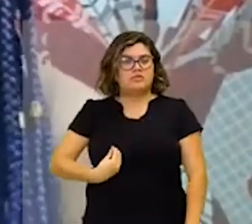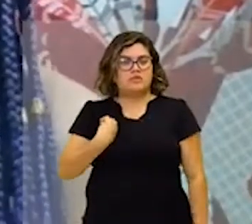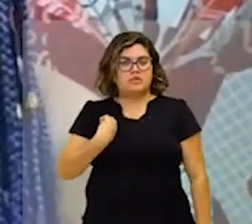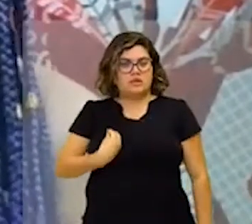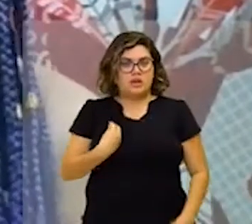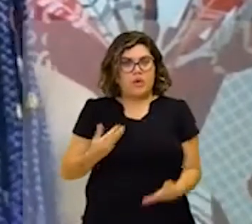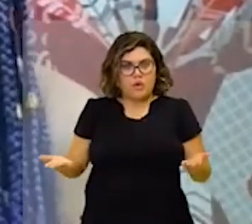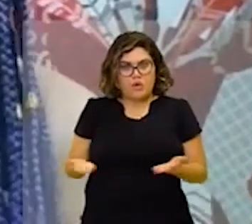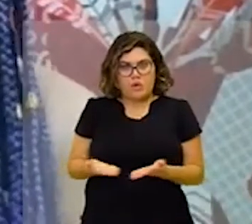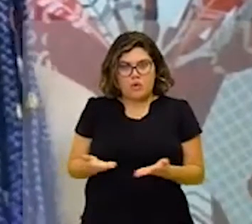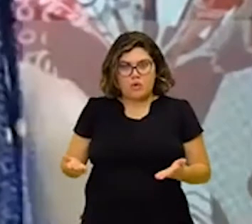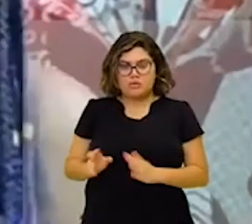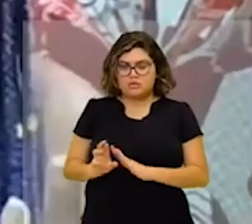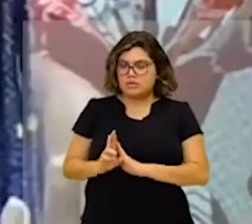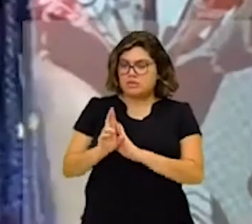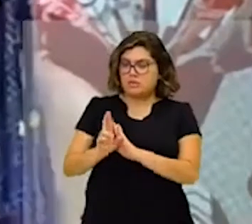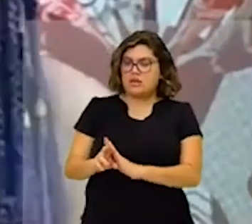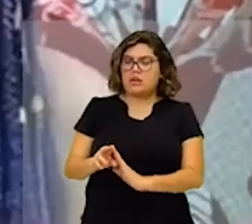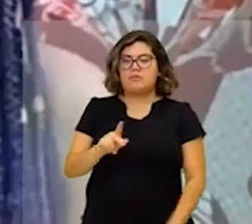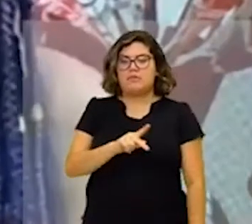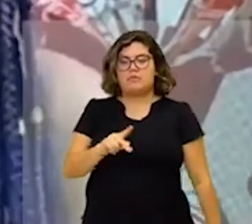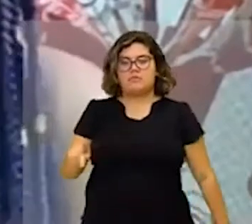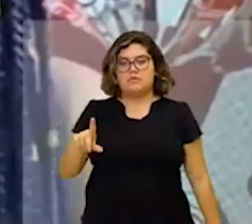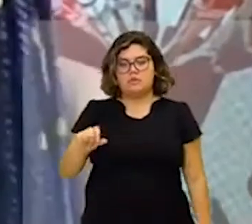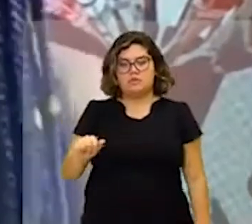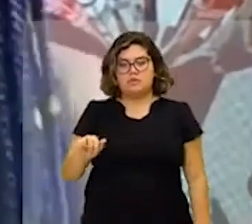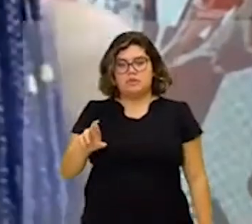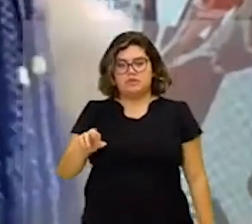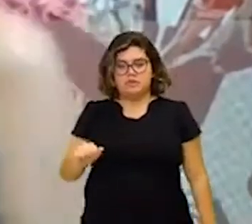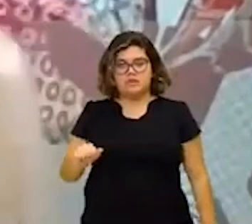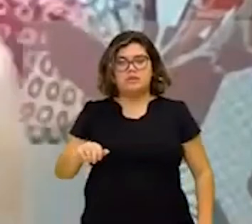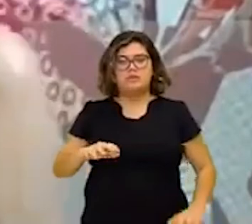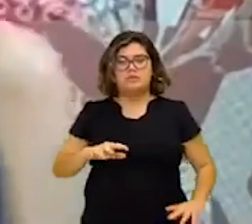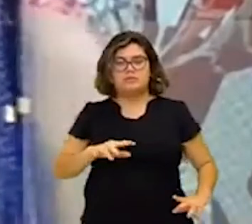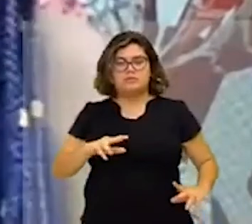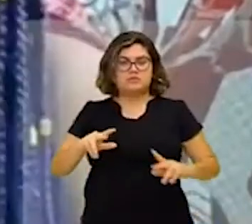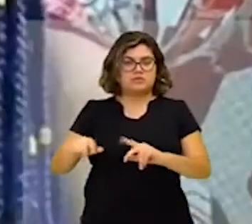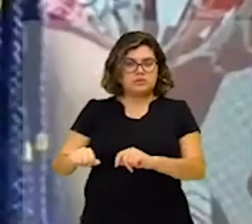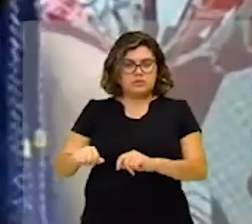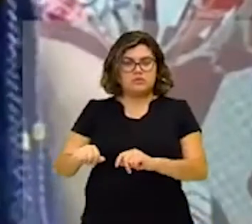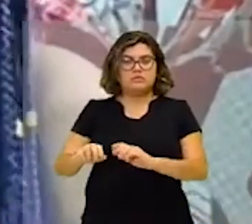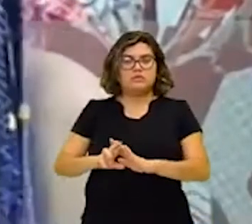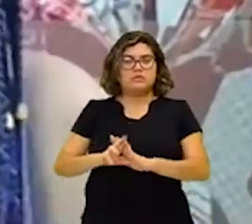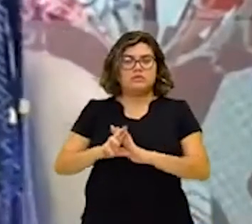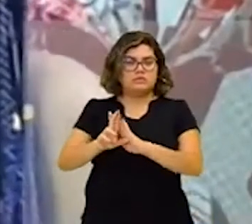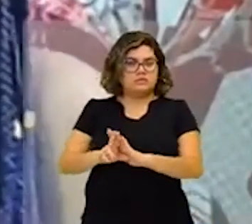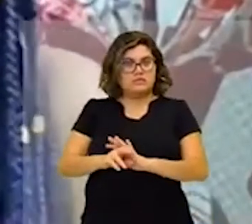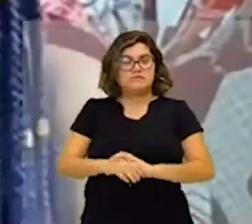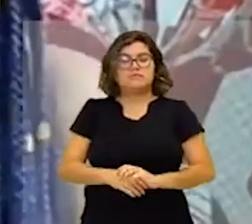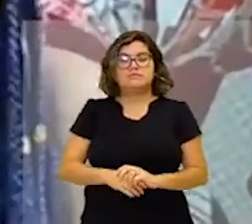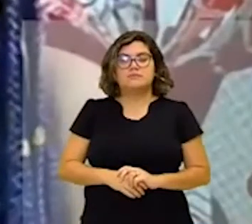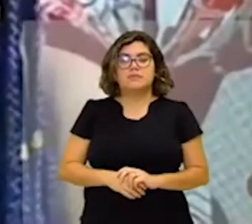no nome da professora Laura e é para todos né representando a todos é eu sou uma mulher